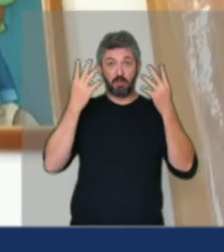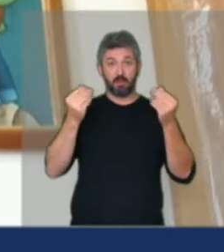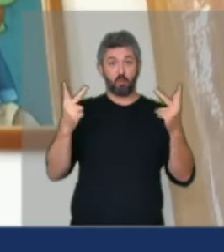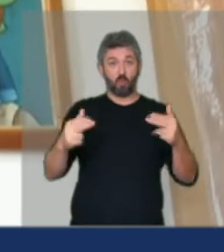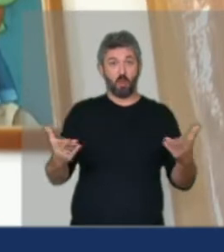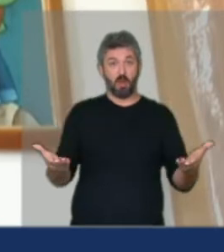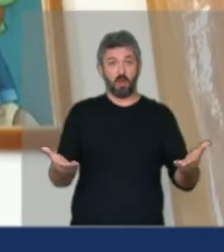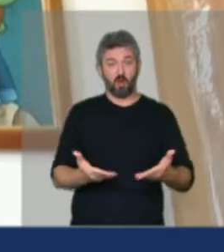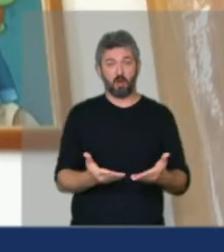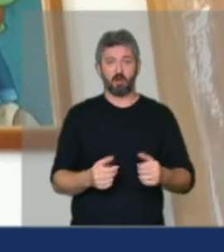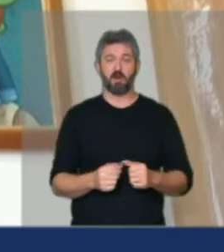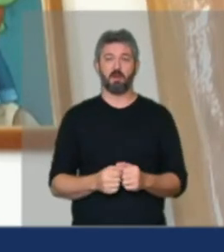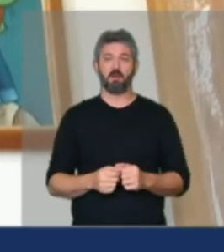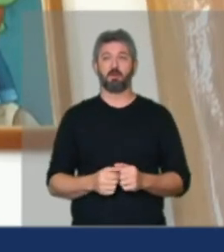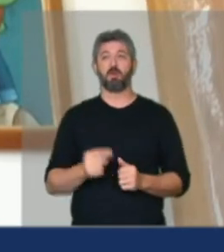SE CONQUISTOU A DURAS PENAS QUE É A DEMOCRACIA, QUE É A